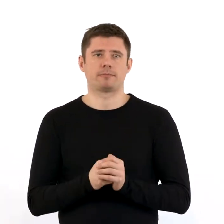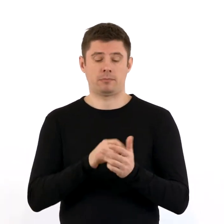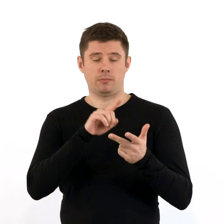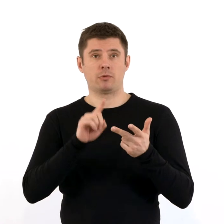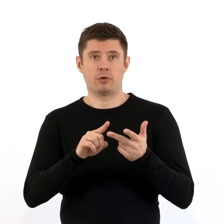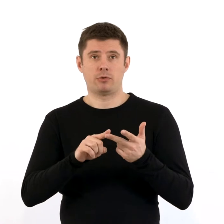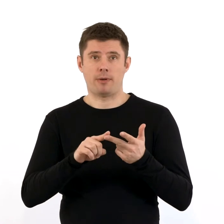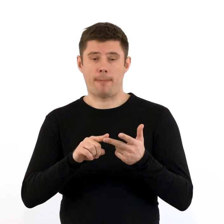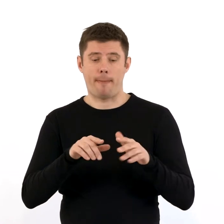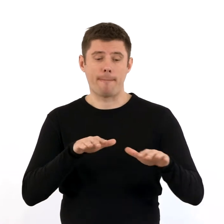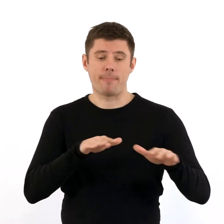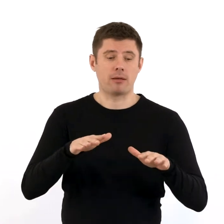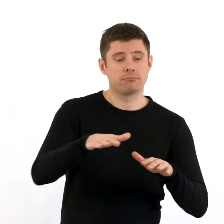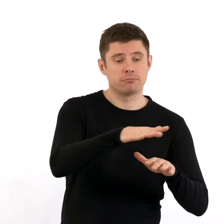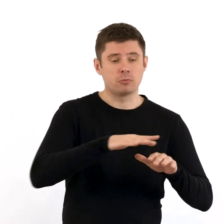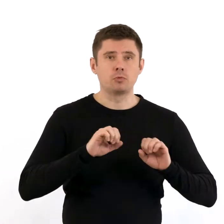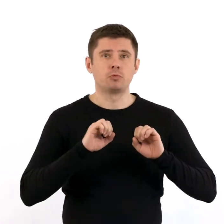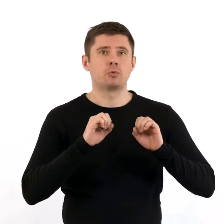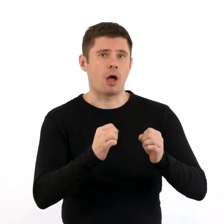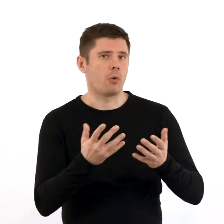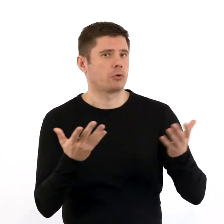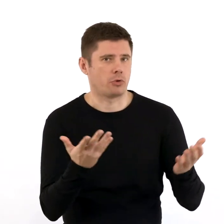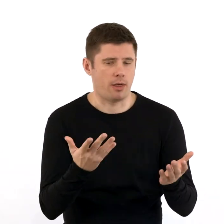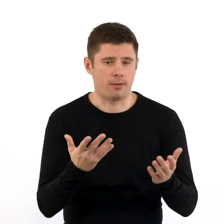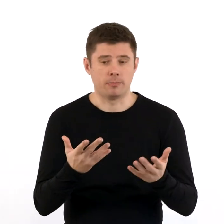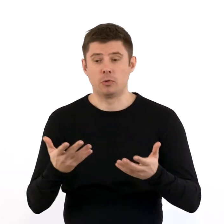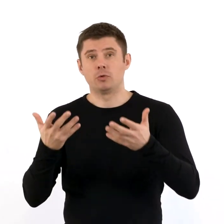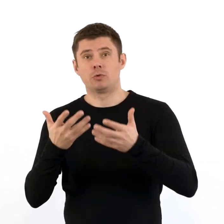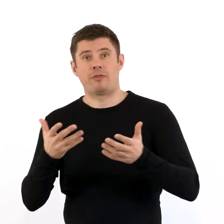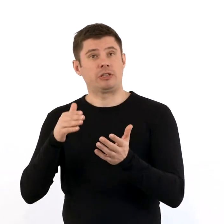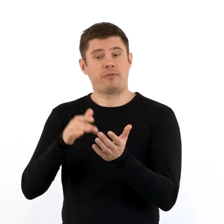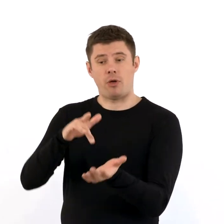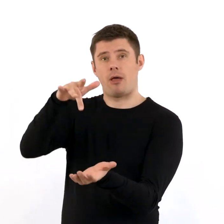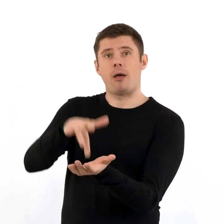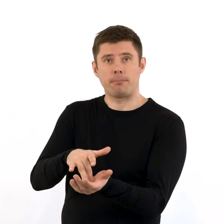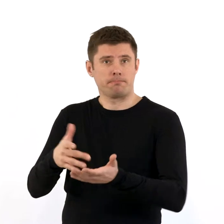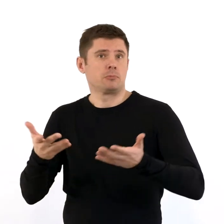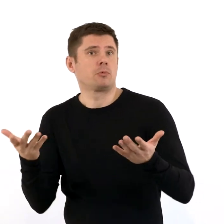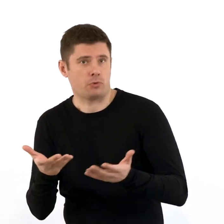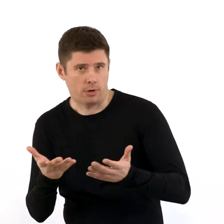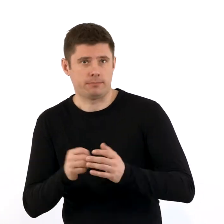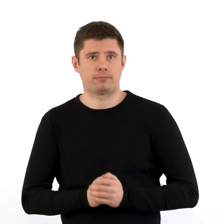3. teren działania i siedziba;